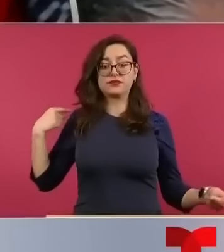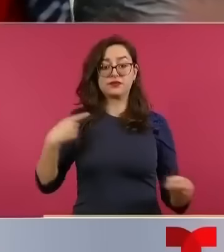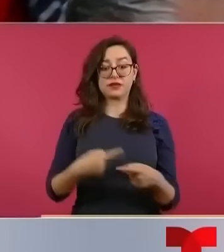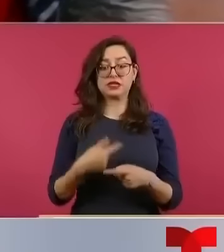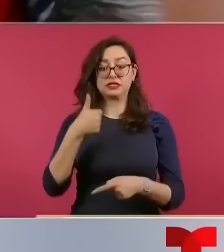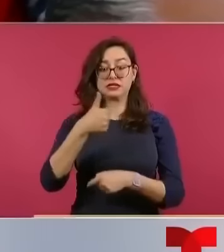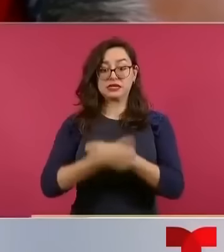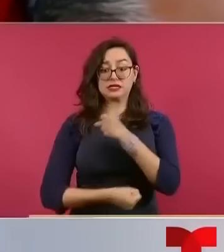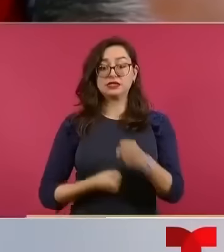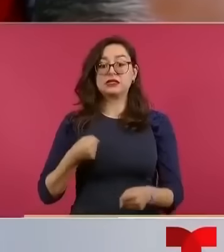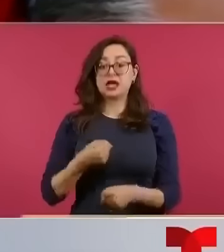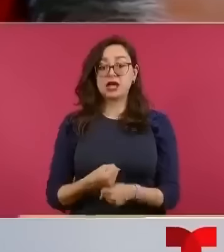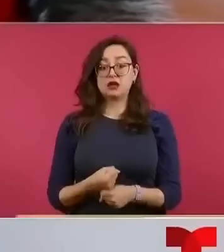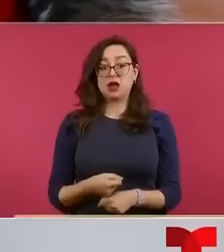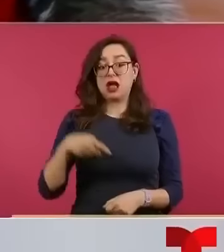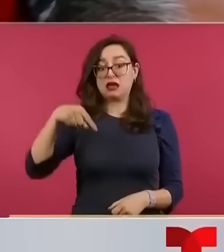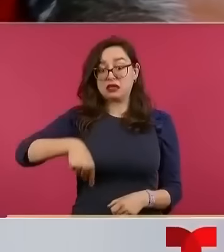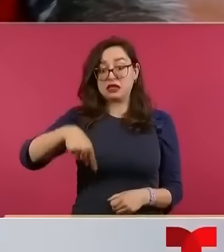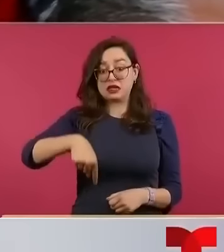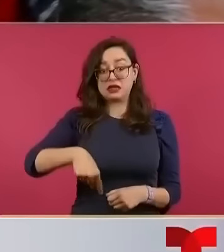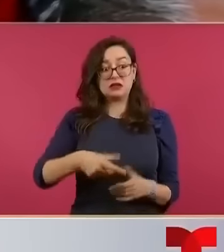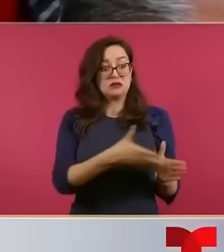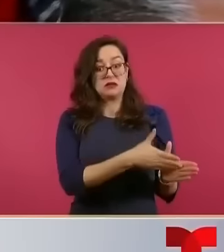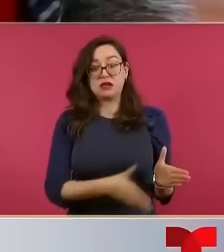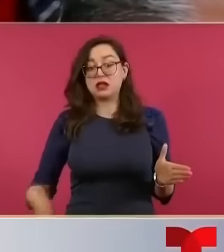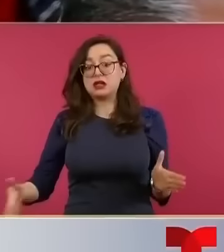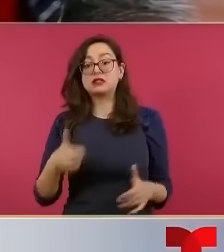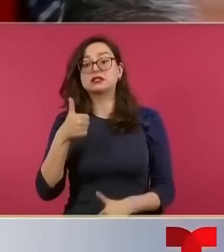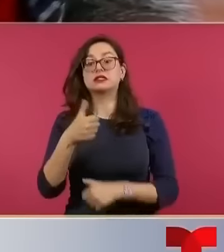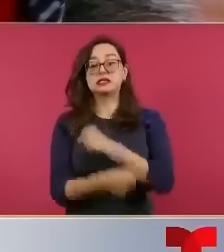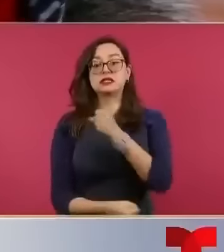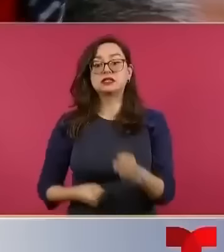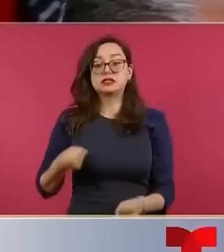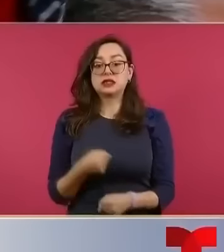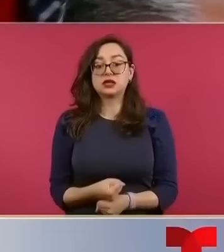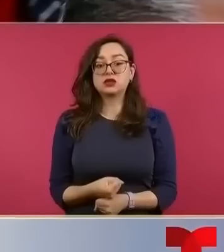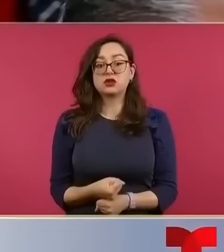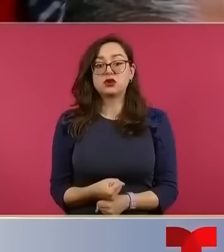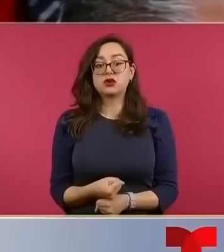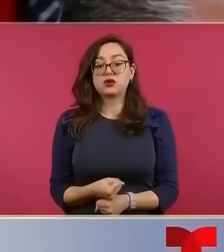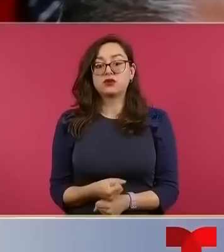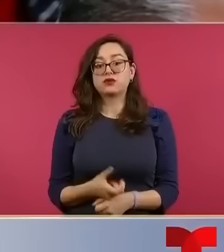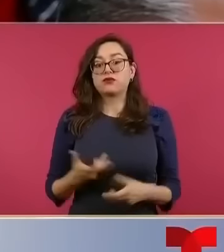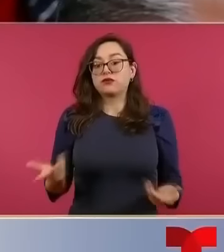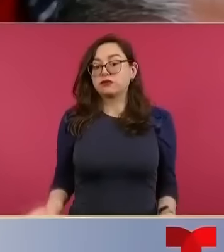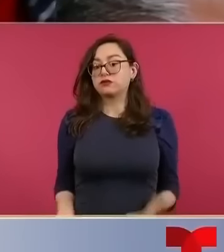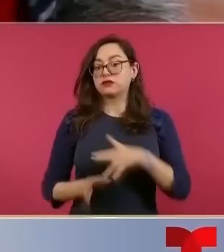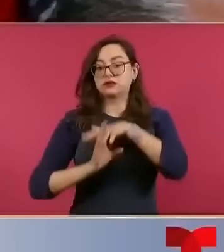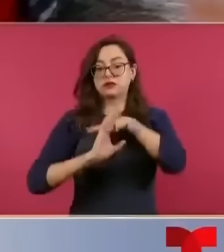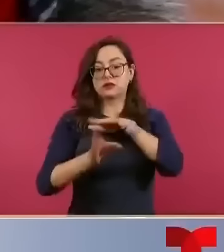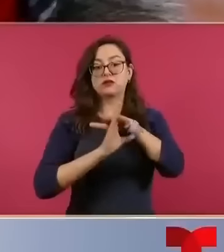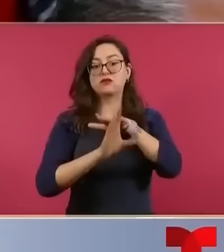ARCHIVOS Y ÚNICAMENTE HAY 35 CO CONDENAS SENTENCIAS CONDENATOR CONDENATORIAS POR TRÁFICO DE